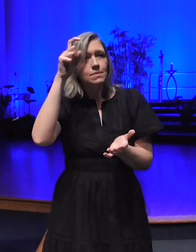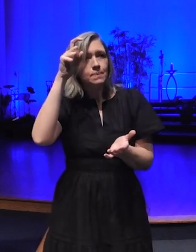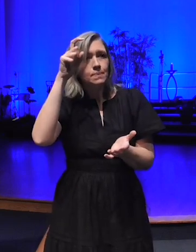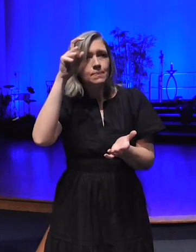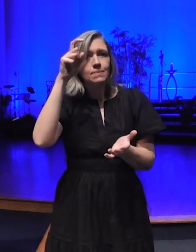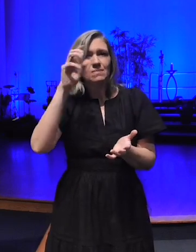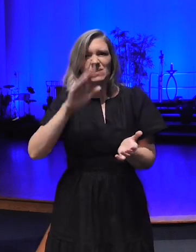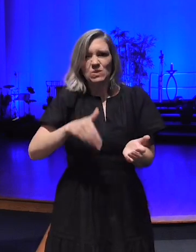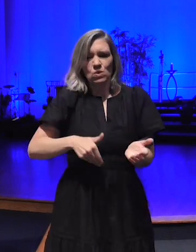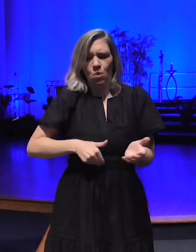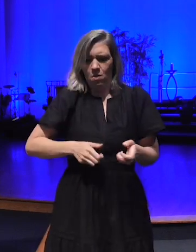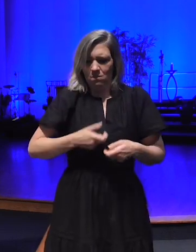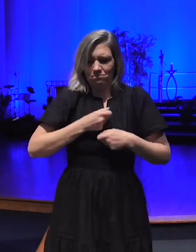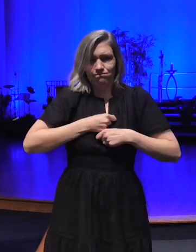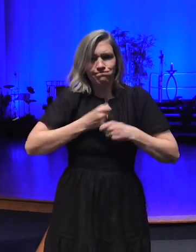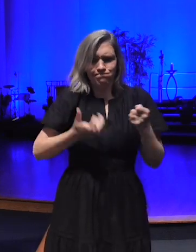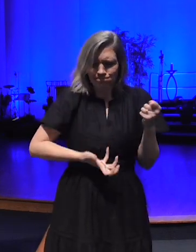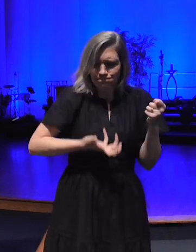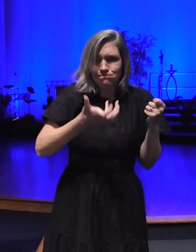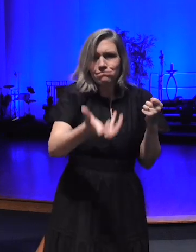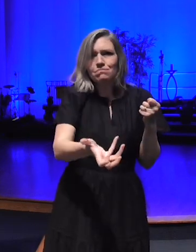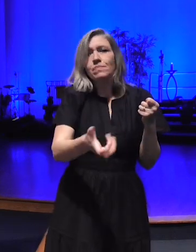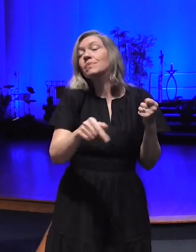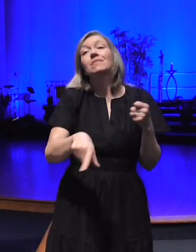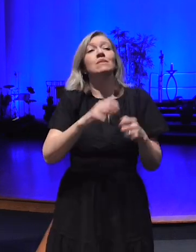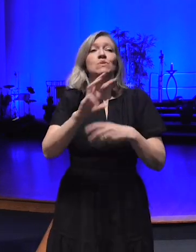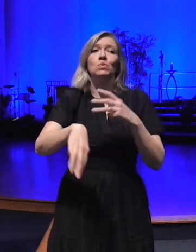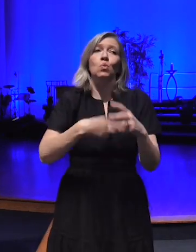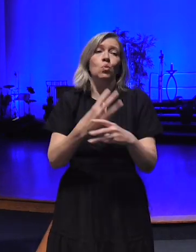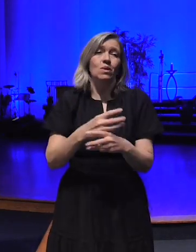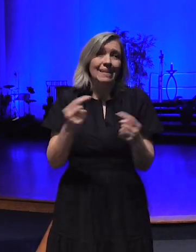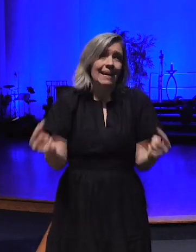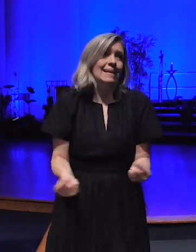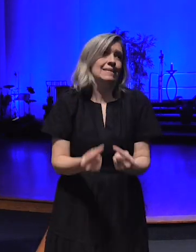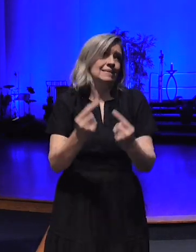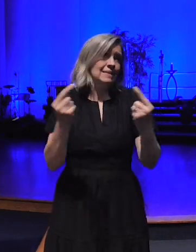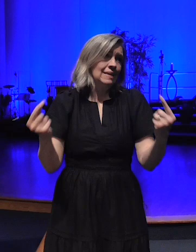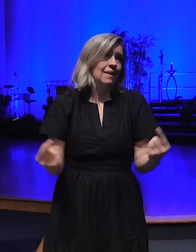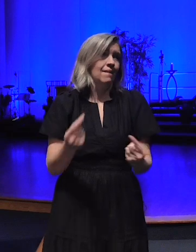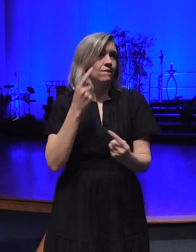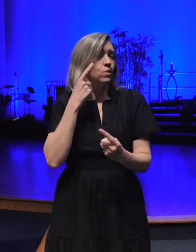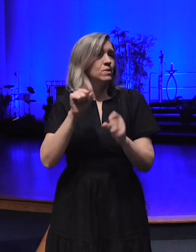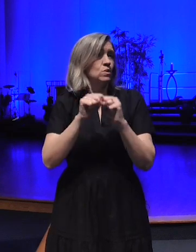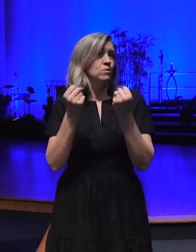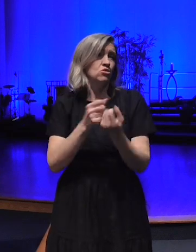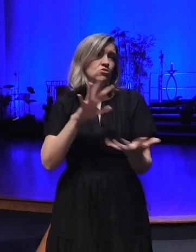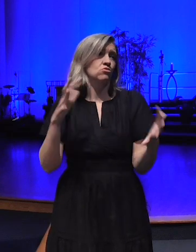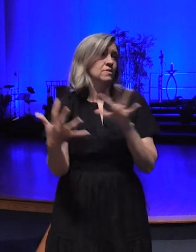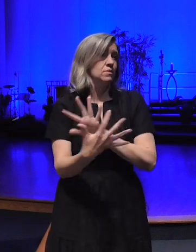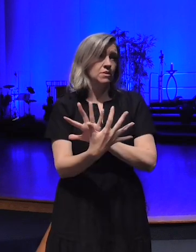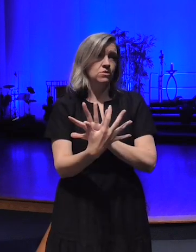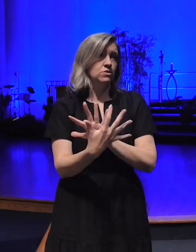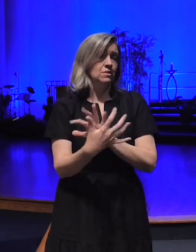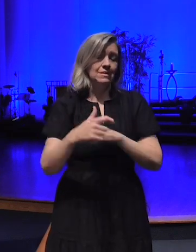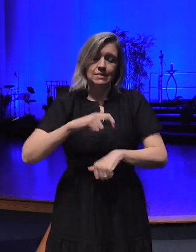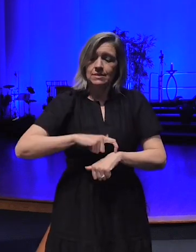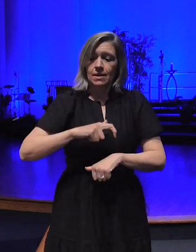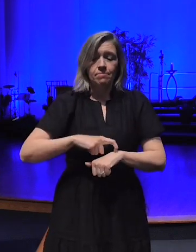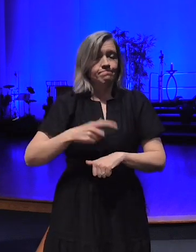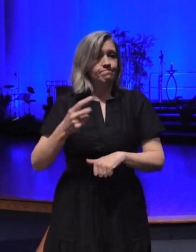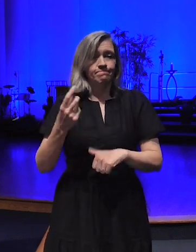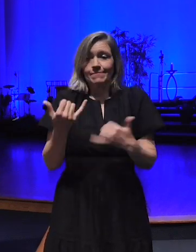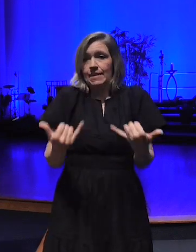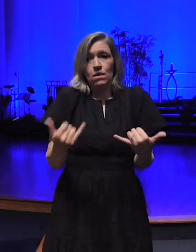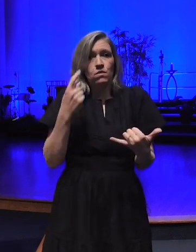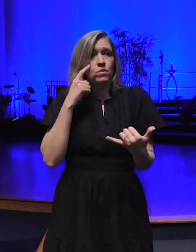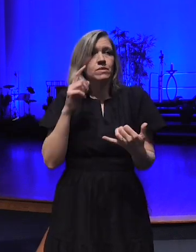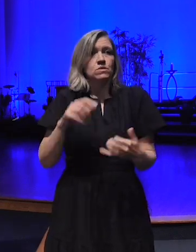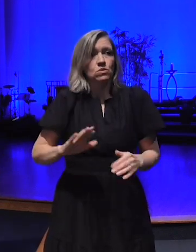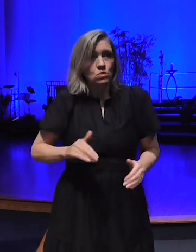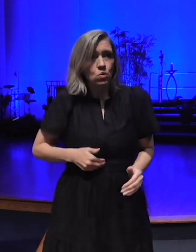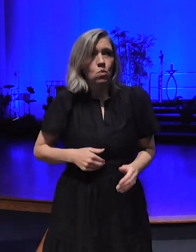un mundo que anhela la transformación social es hora de que el grupo del Despertar del Alma se una